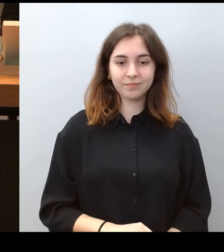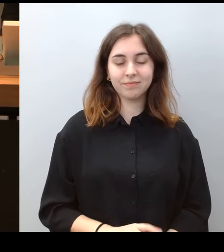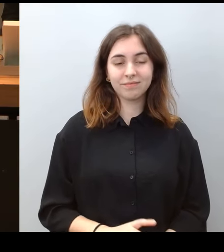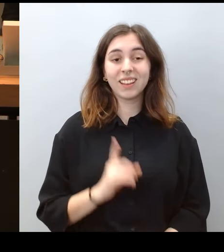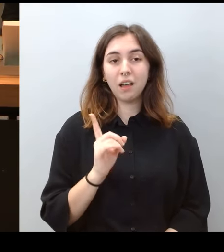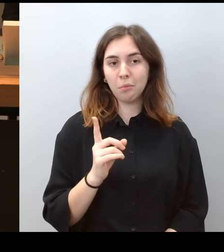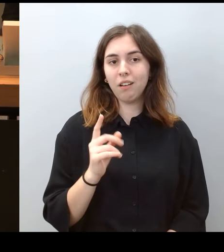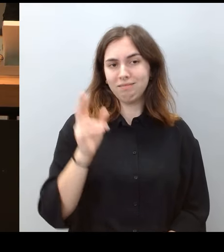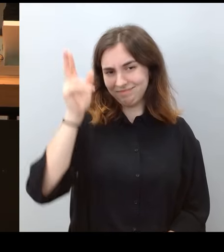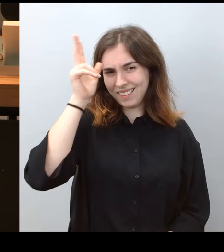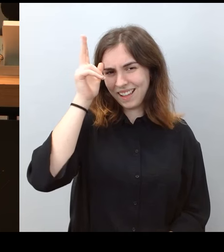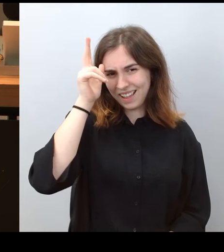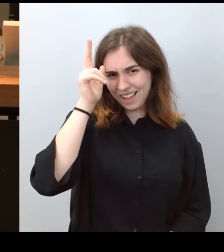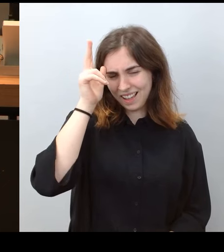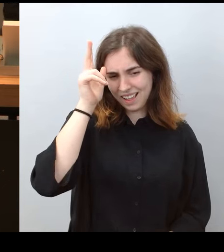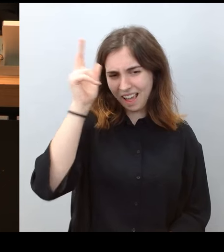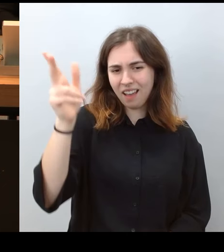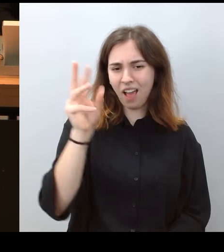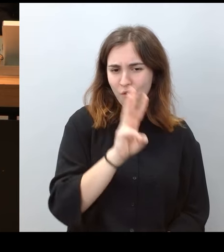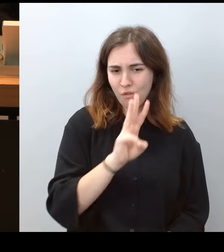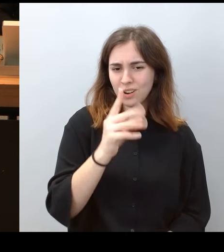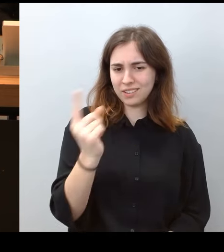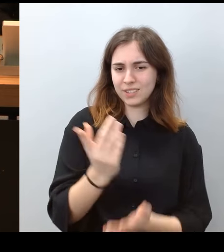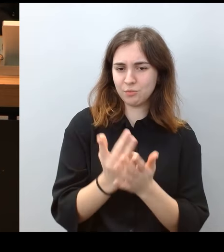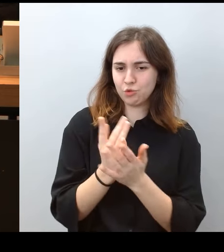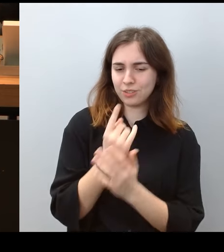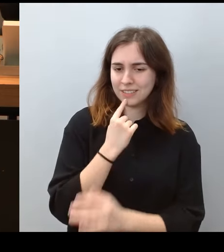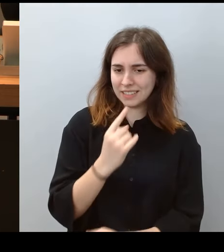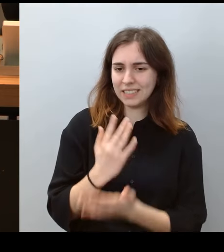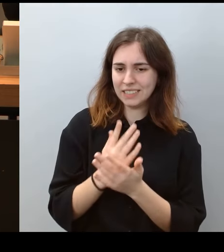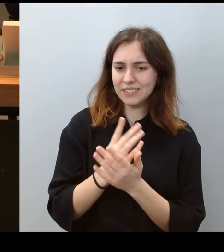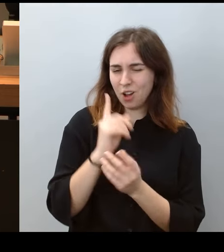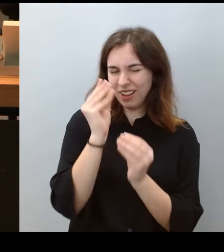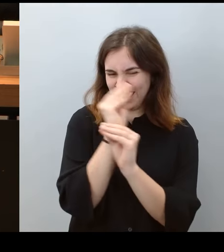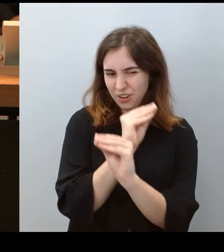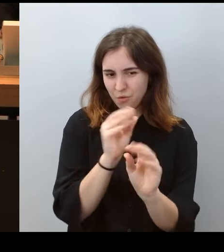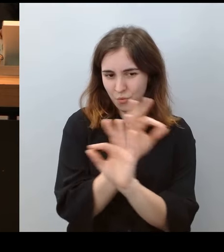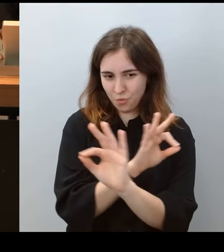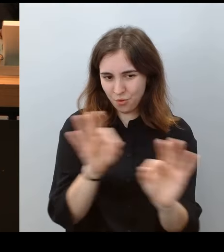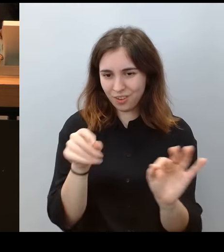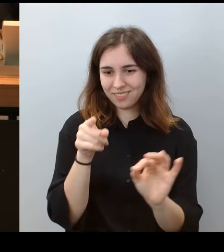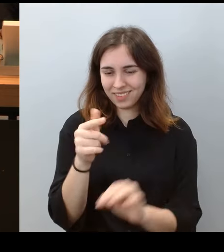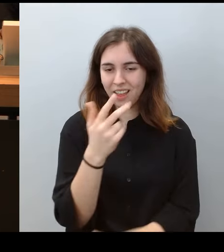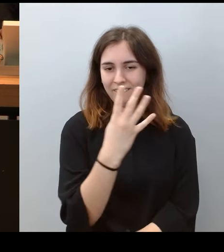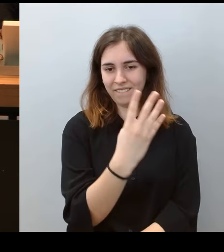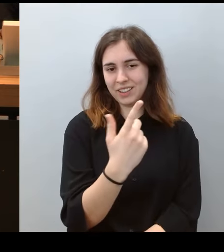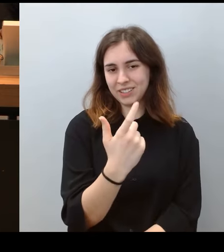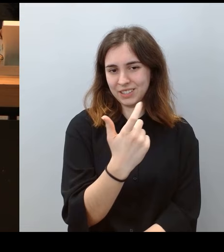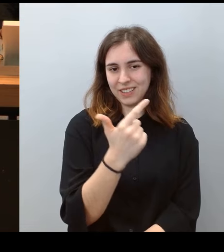kurz darauf hinweisen, dass die 24 sieben Unterkünfte tatsächlich allen Parteien von Linken bis zur CDU sehr wichtig sind.